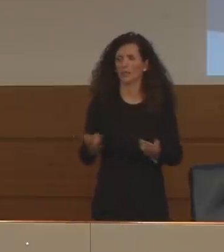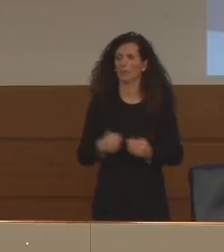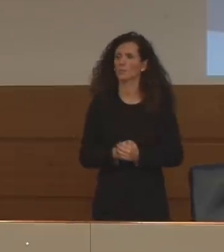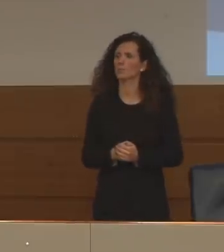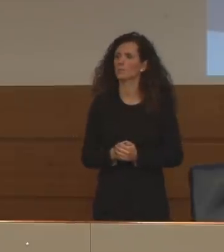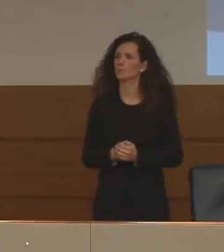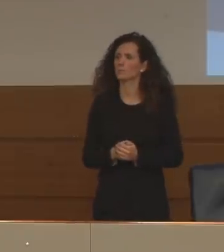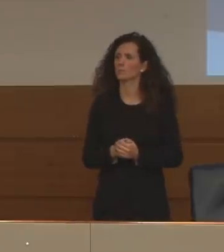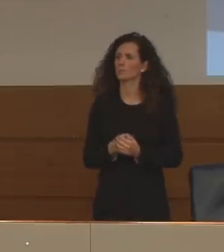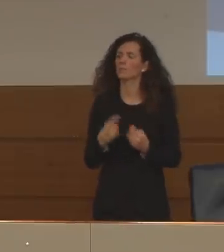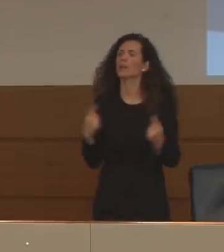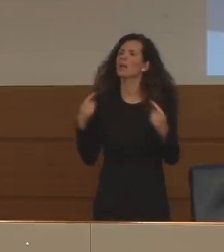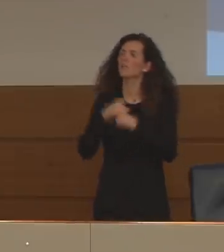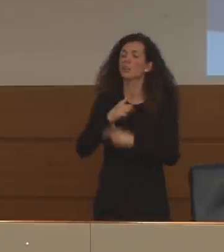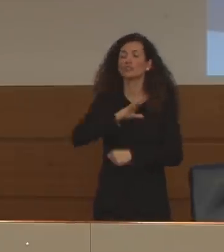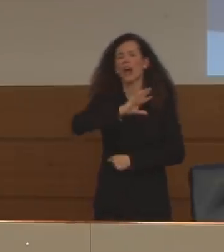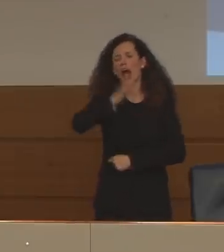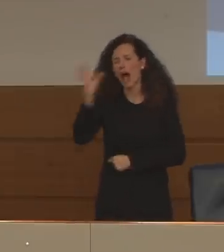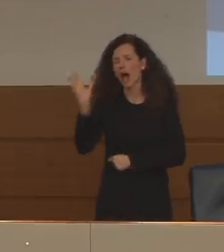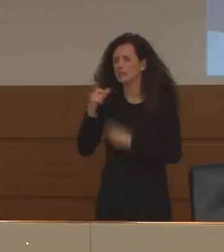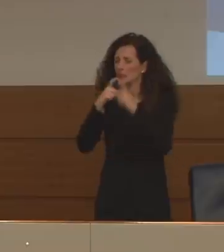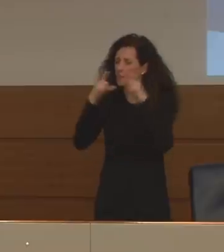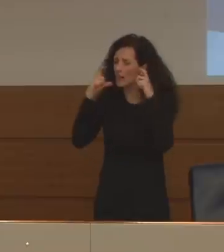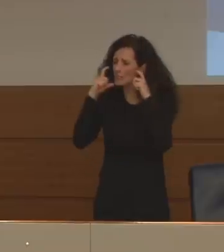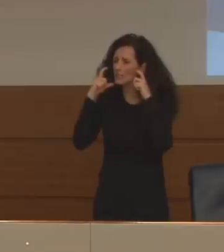(giornalista) Per quanto riguarda invece le mascherine ferme alle dogane?